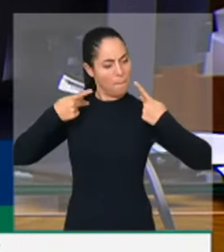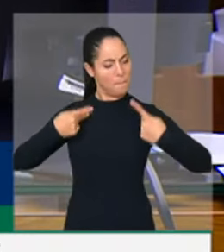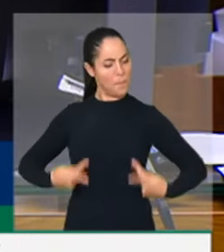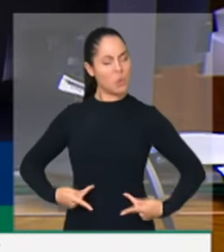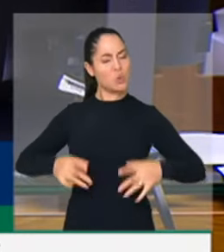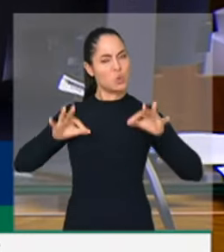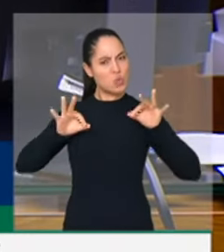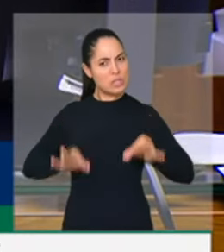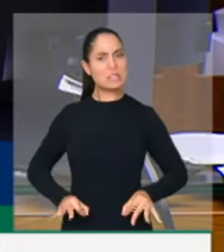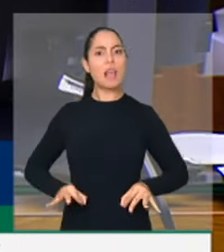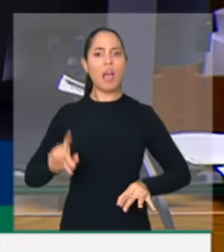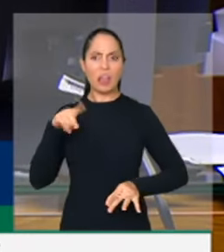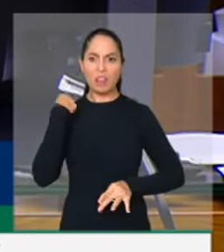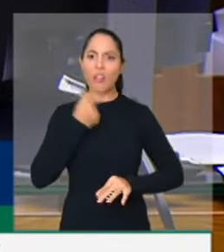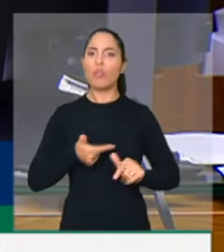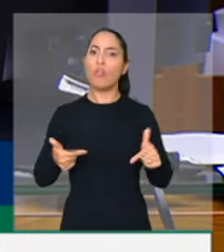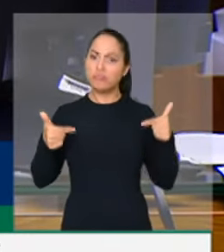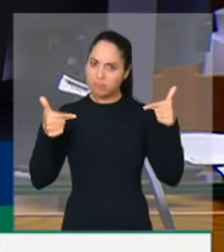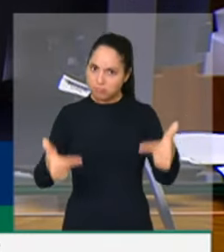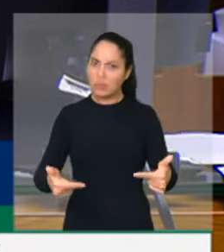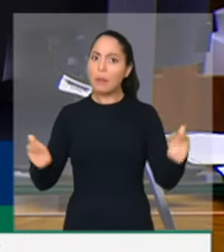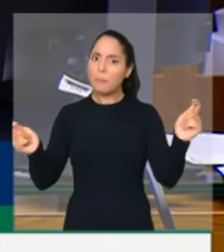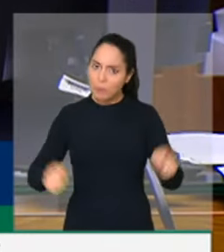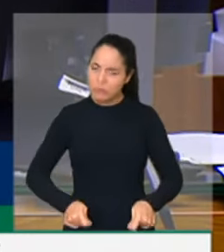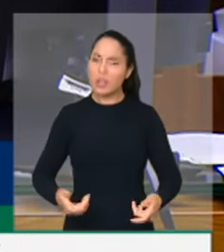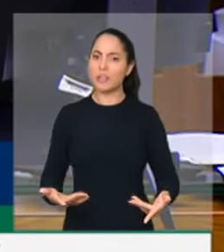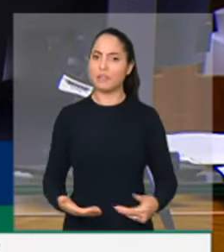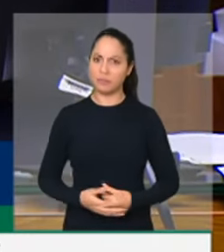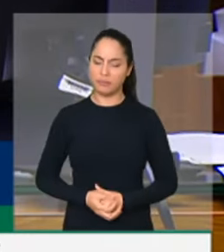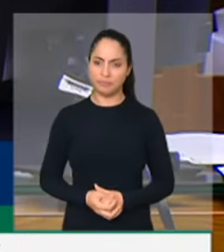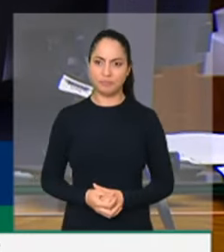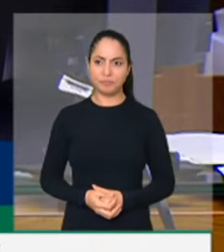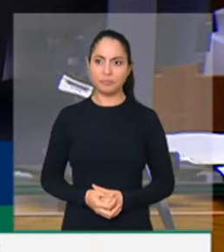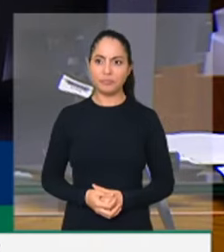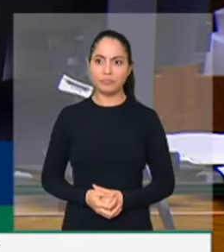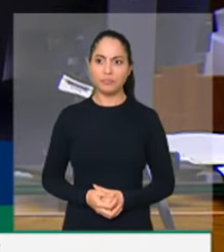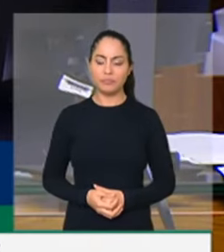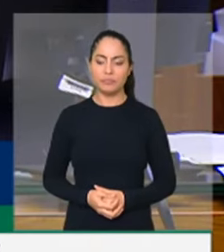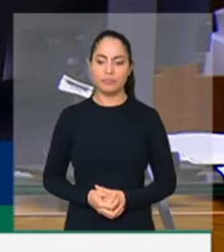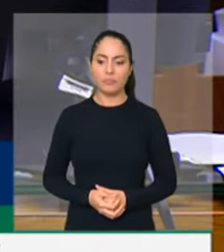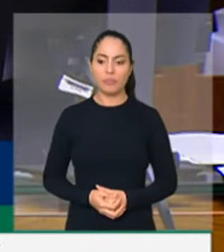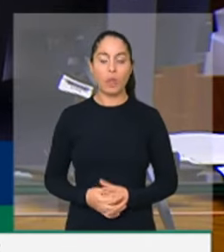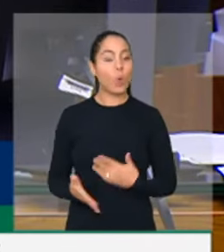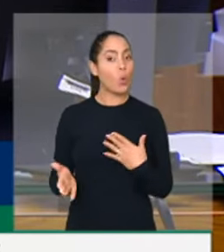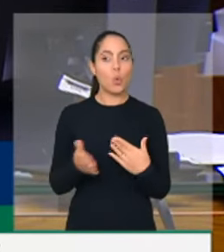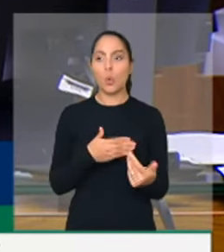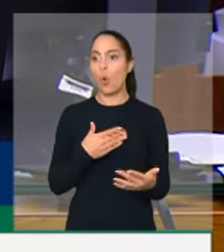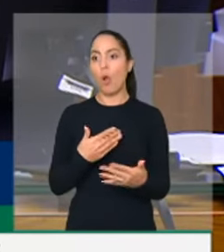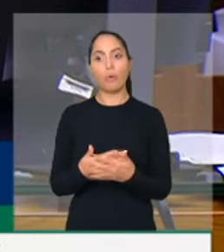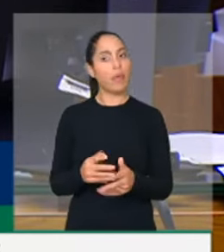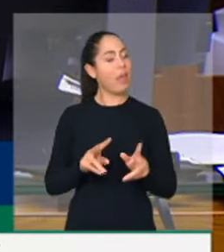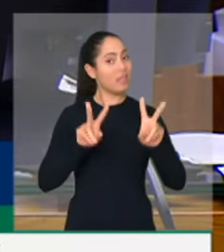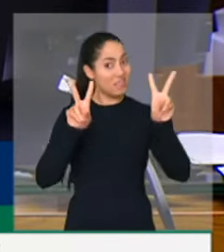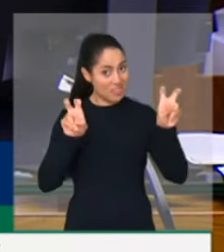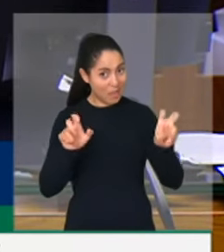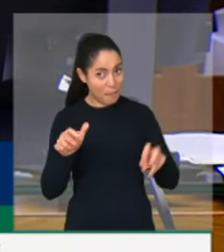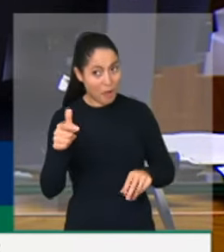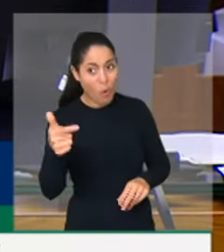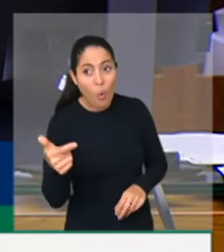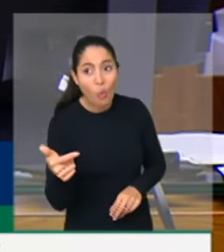IMEDIATAMENTE ADOTADAS. ATÉ QUE QUALQUER OUTRA PAUTA PUDESSE SER NOVAMENTE COLOCADA EM TRAMITAÇÃO. FALO DE ADOTARMOS UMA ESPÉCIE DE